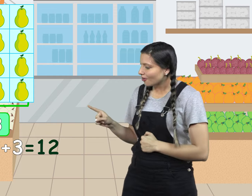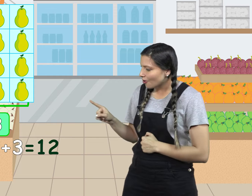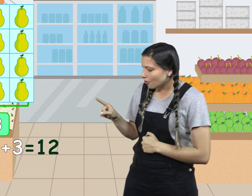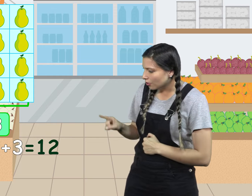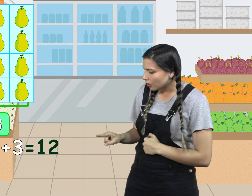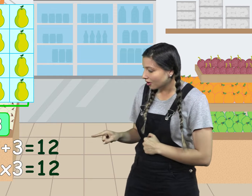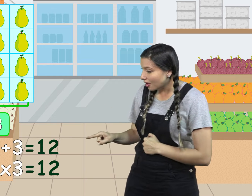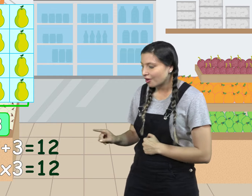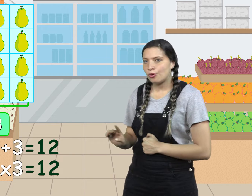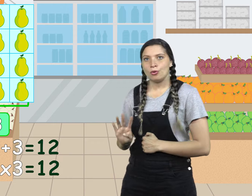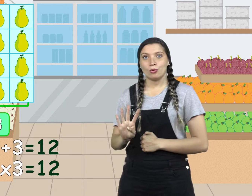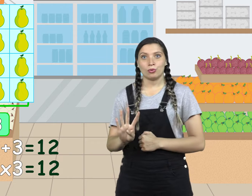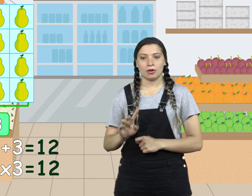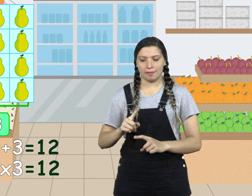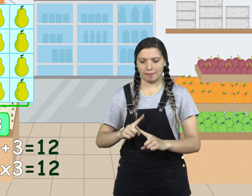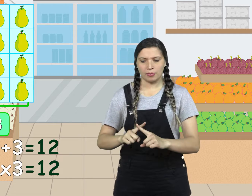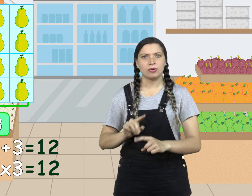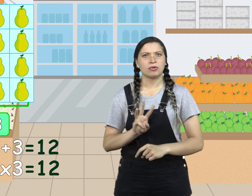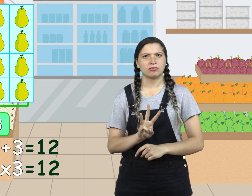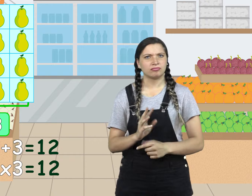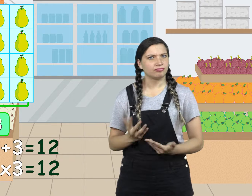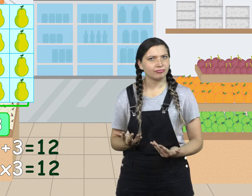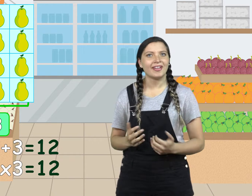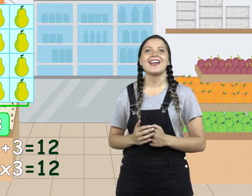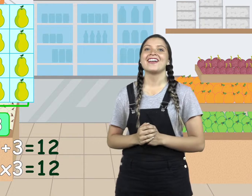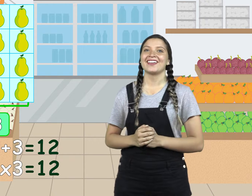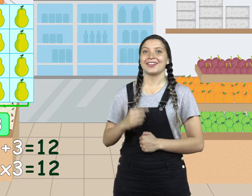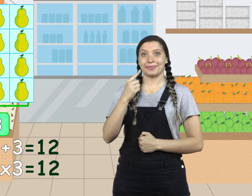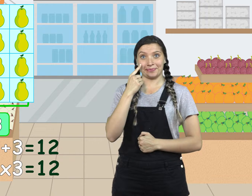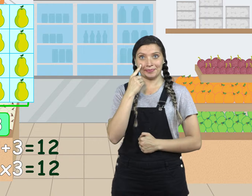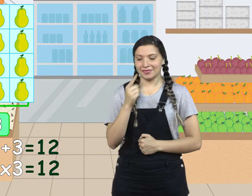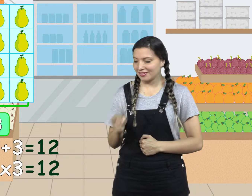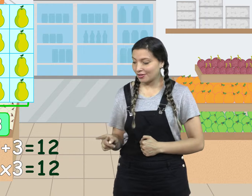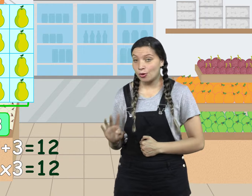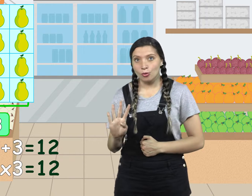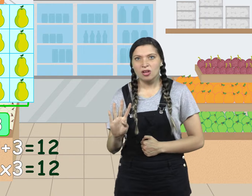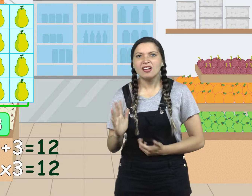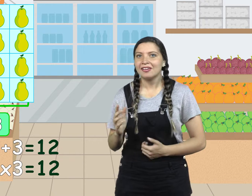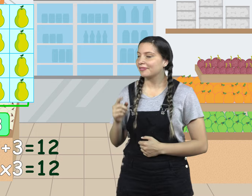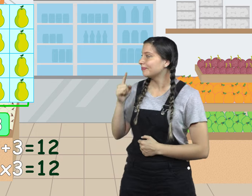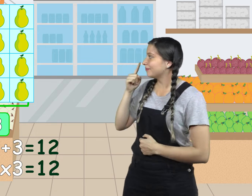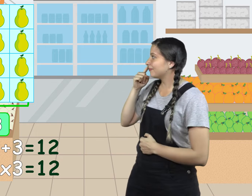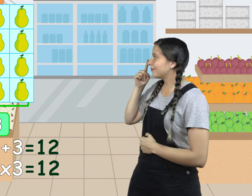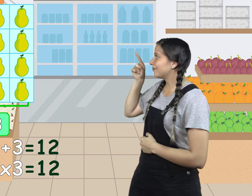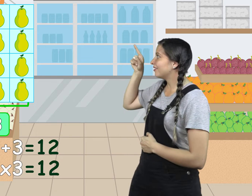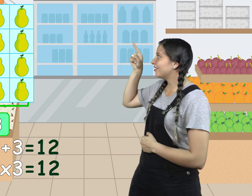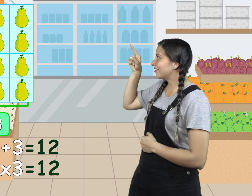pero también podemos multiplicar cuatro por tres, ¿por qué decimos por cuatro?